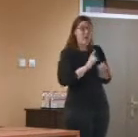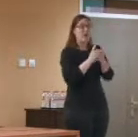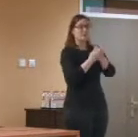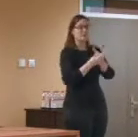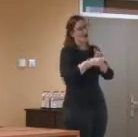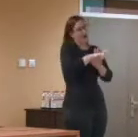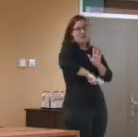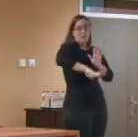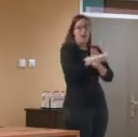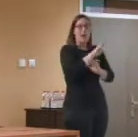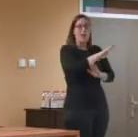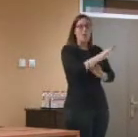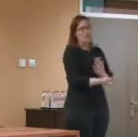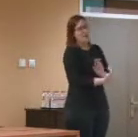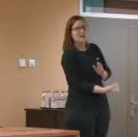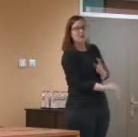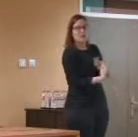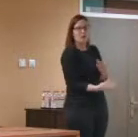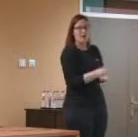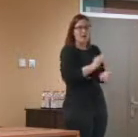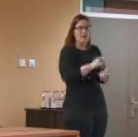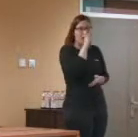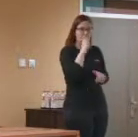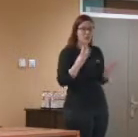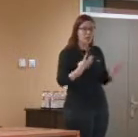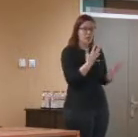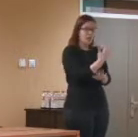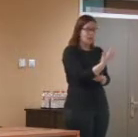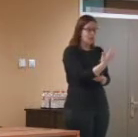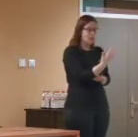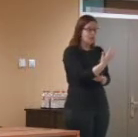por el PP en el año 95 y a lo largo de su trayectoria